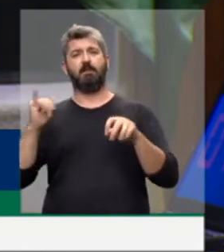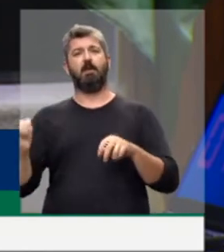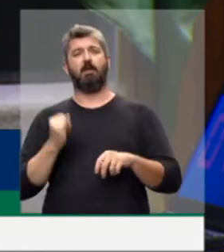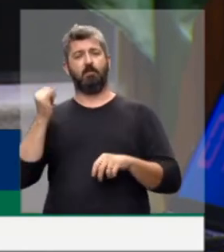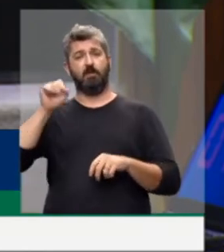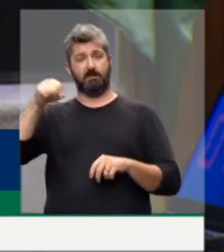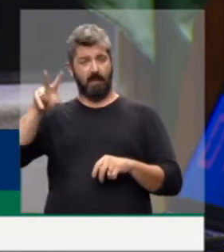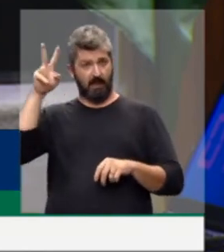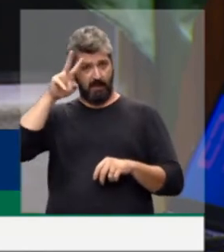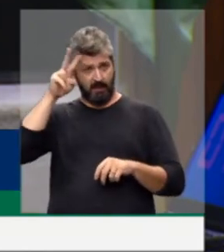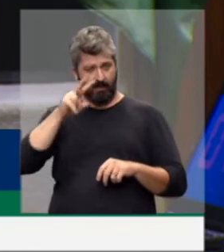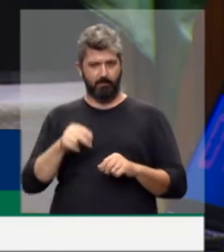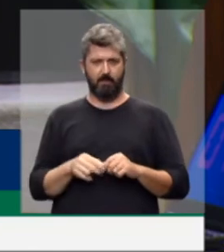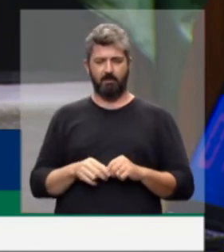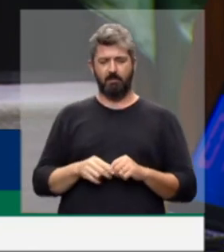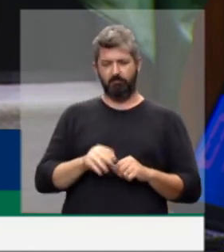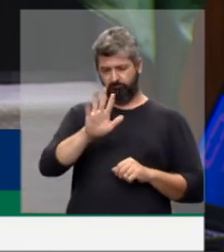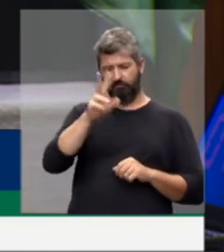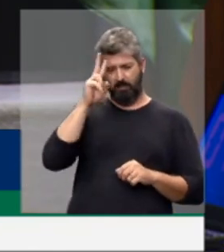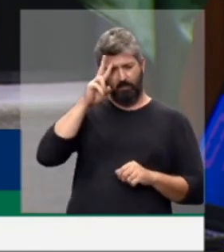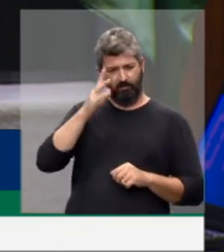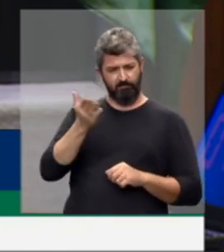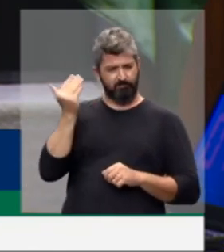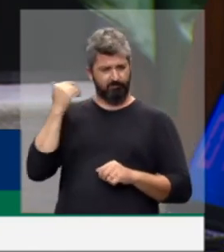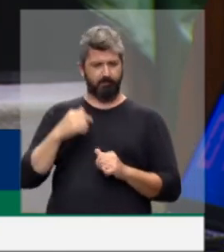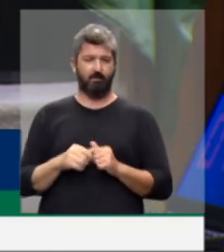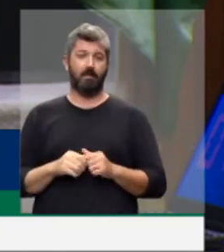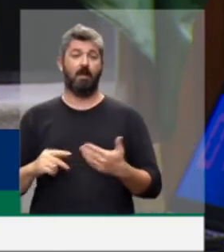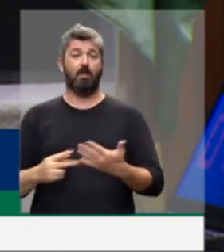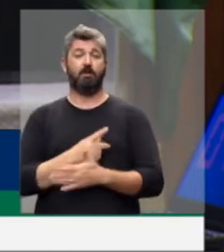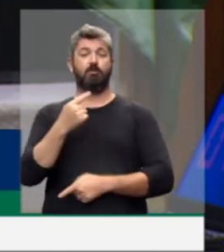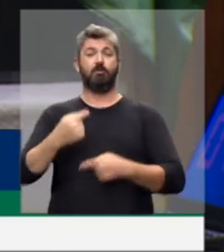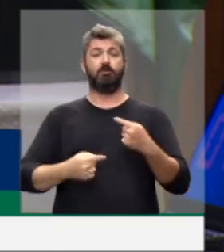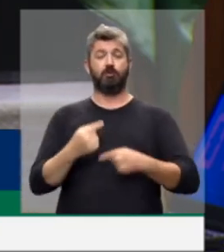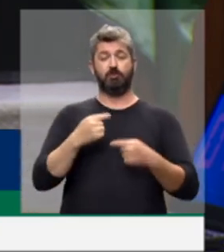ABSURDO QUE ESSA MEDIDA PROVISÓRIA ESTÁ TRAZENDO CLARO QUE ELA NÃO TRAZ SÓ